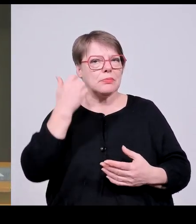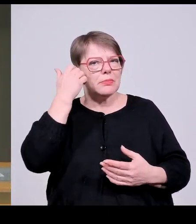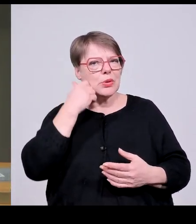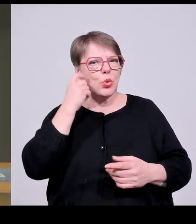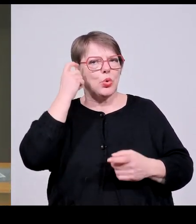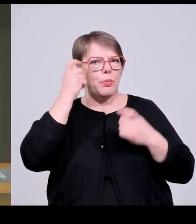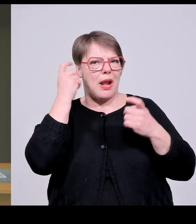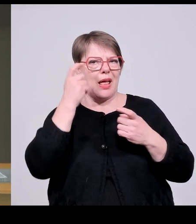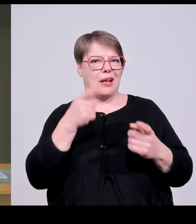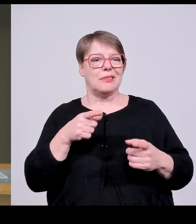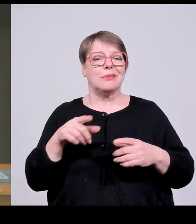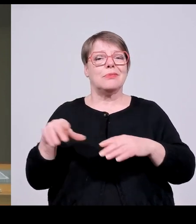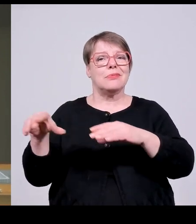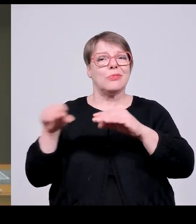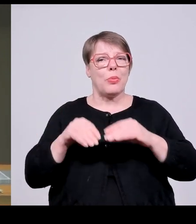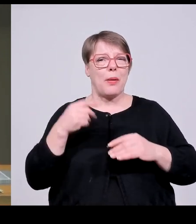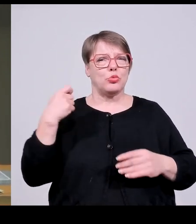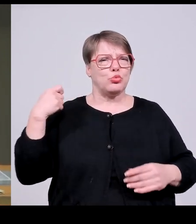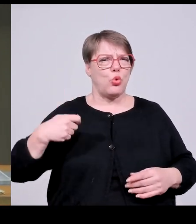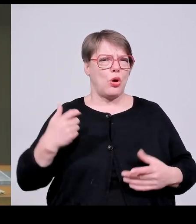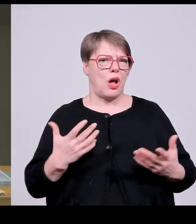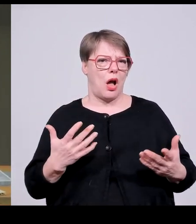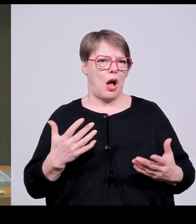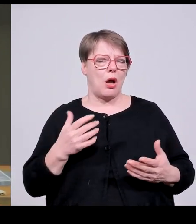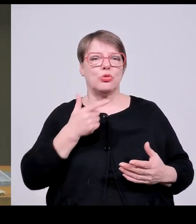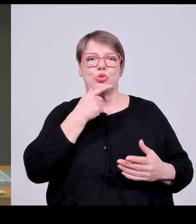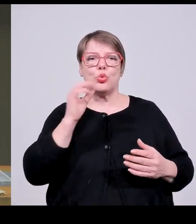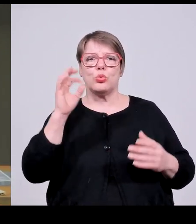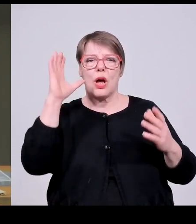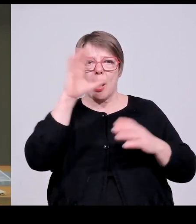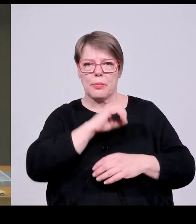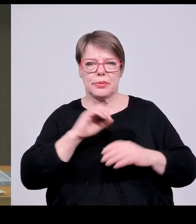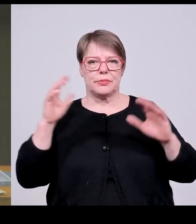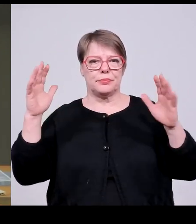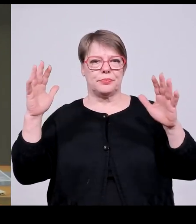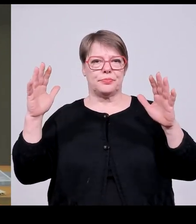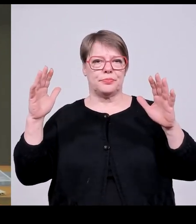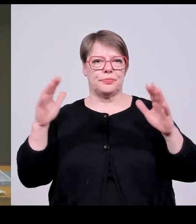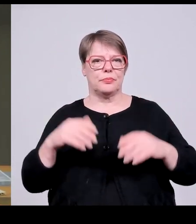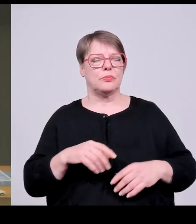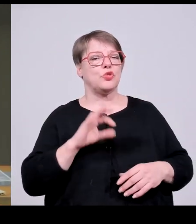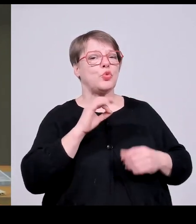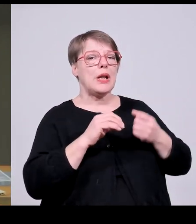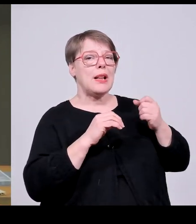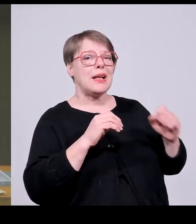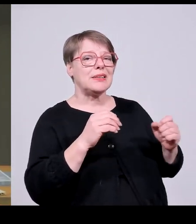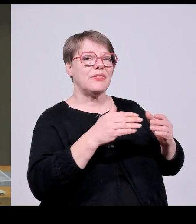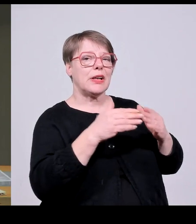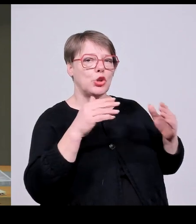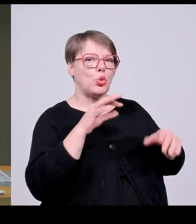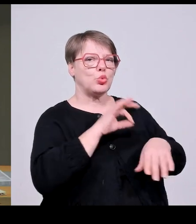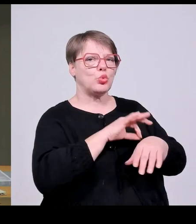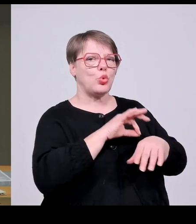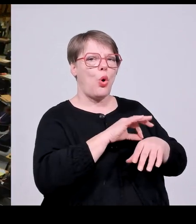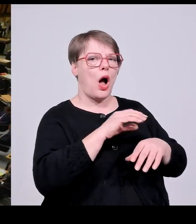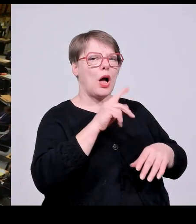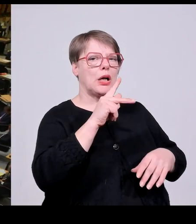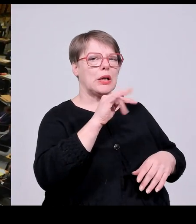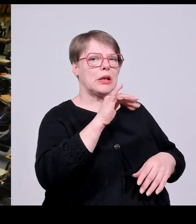Unternehmen überlassen werden. Diese Zeiten sind nun mal finden sie sich damit ab, vorbei und zwar unwiederbringli.